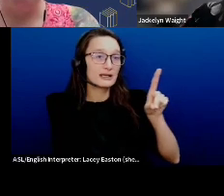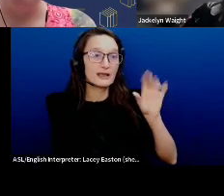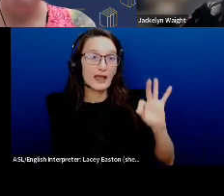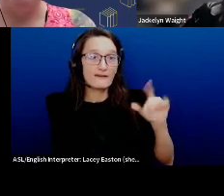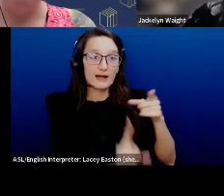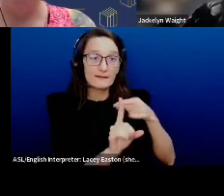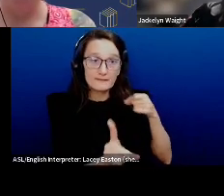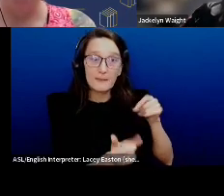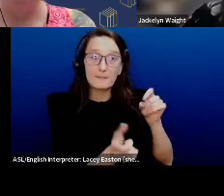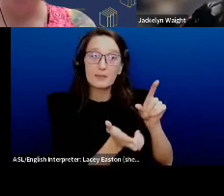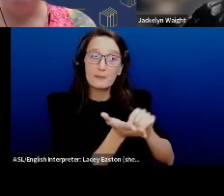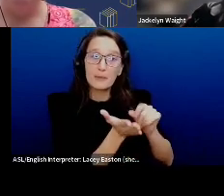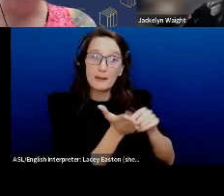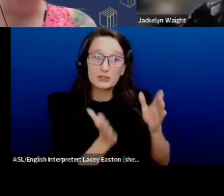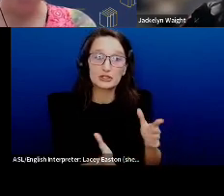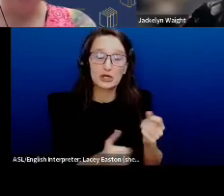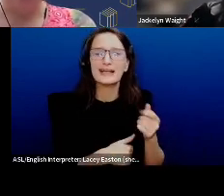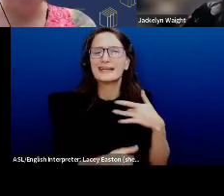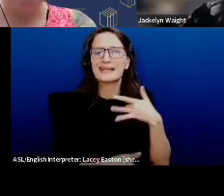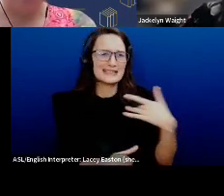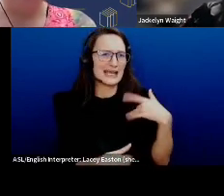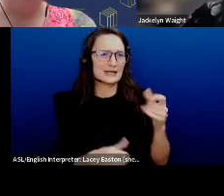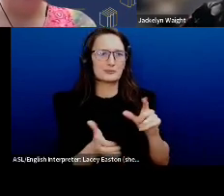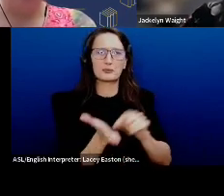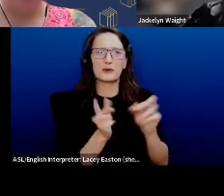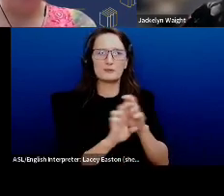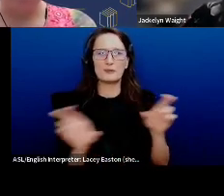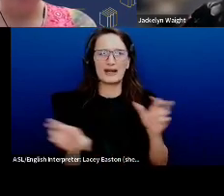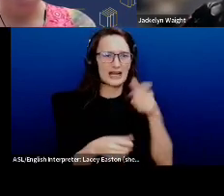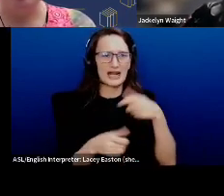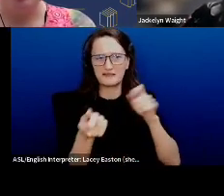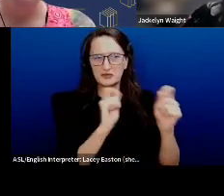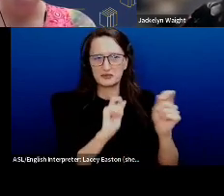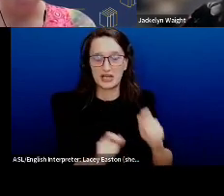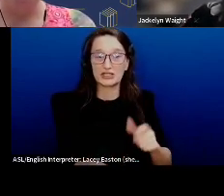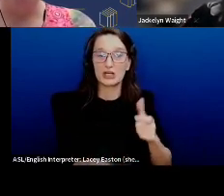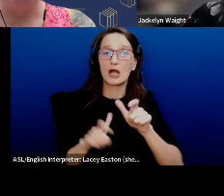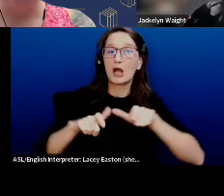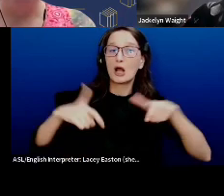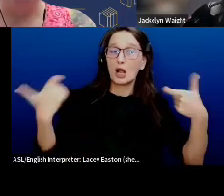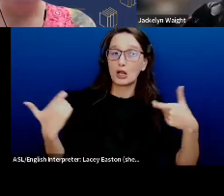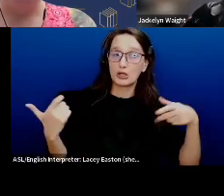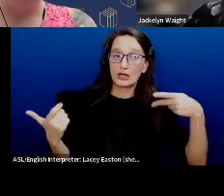no es necesario realizar ningún formato, un PDF ampliado de nuestro contratista de impresión grande,